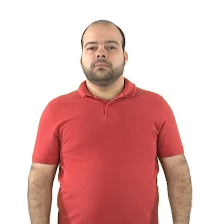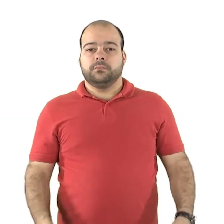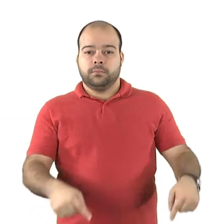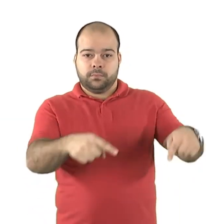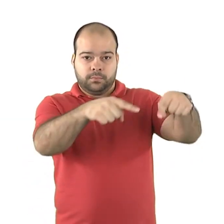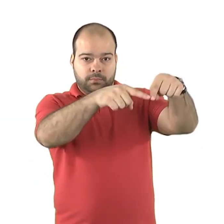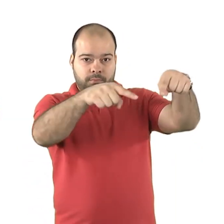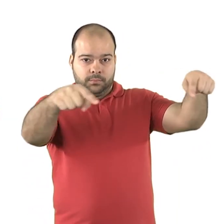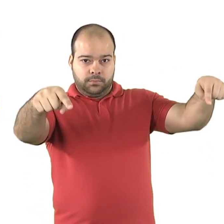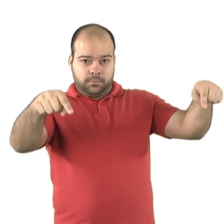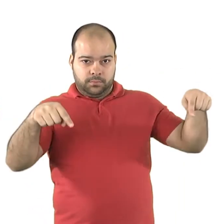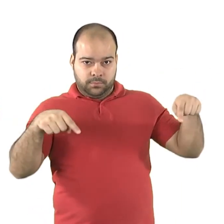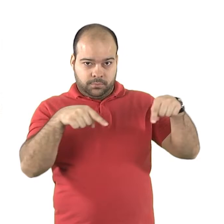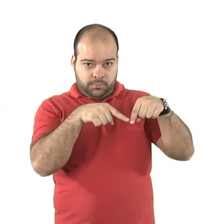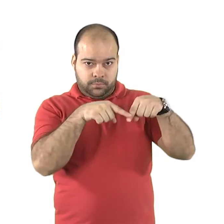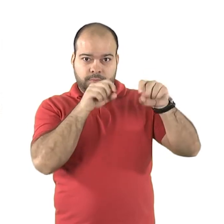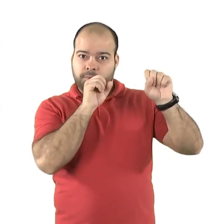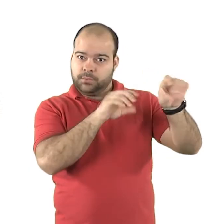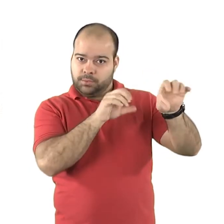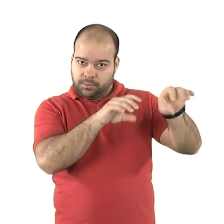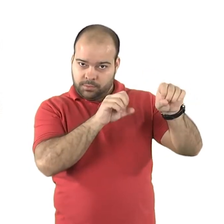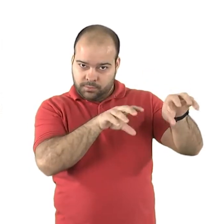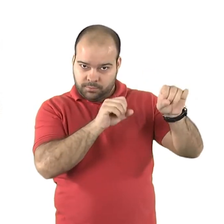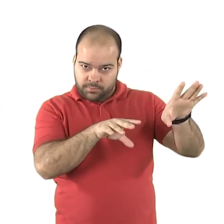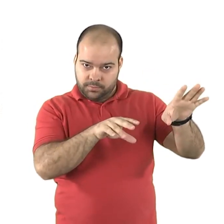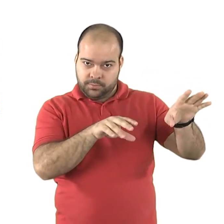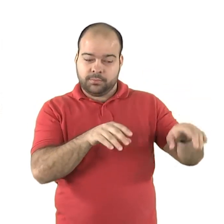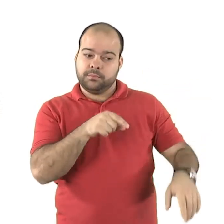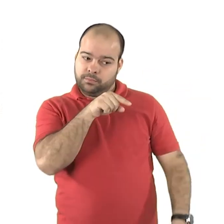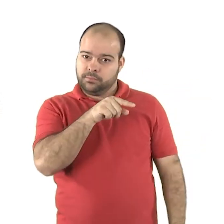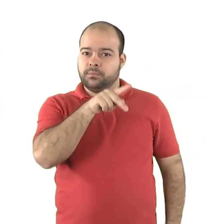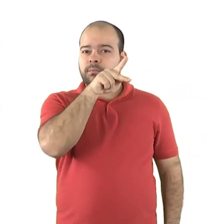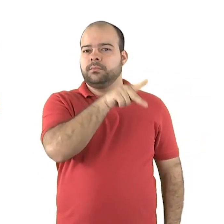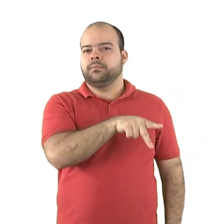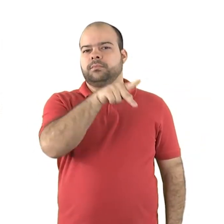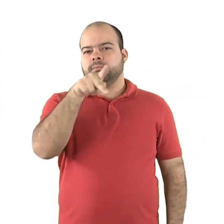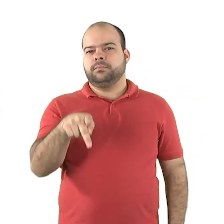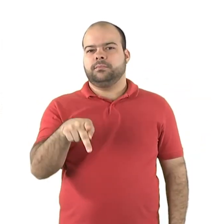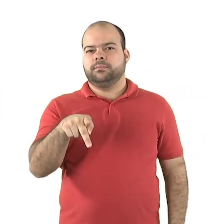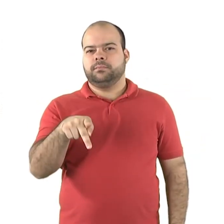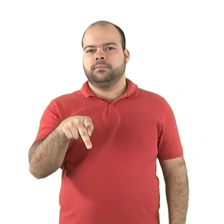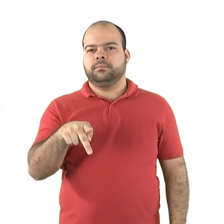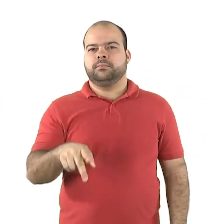Sala dos professores